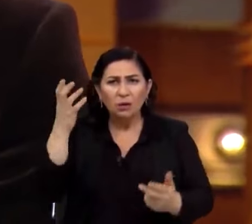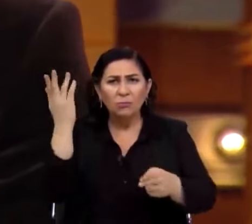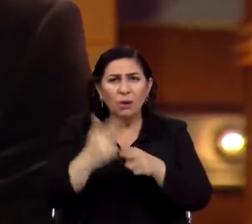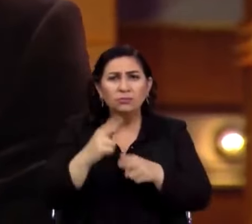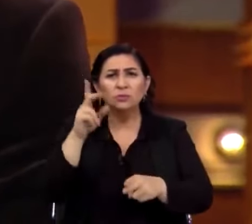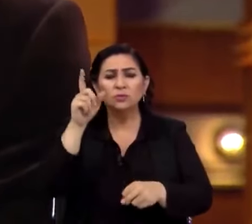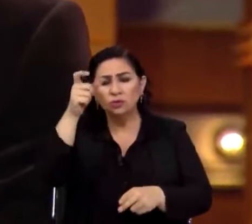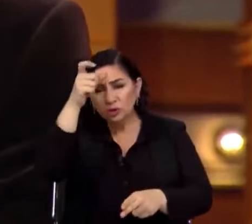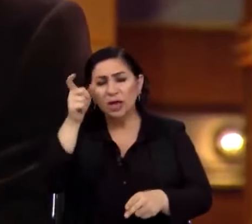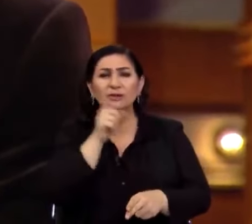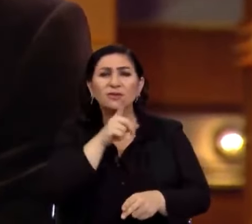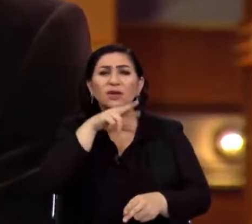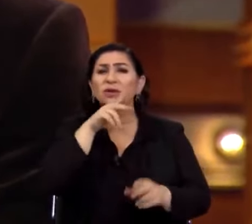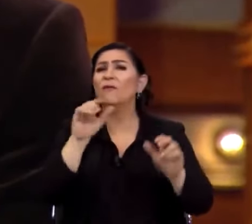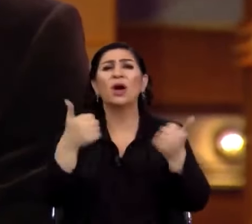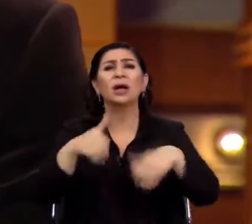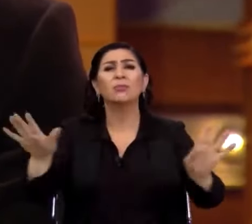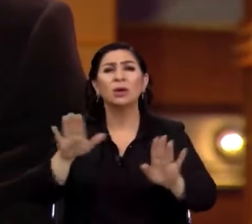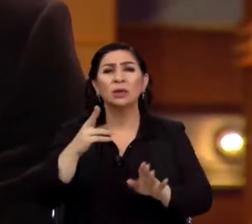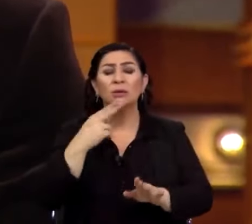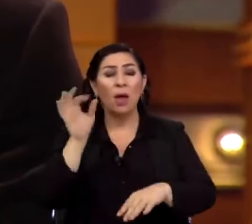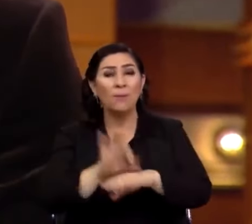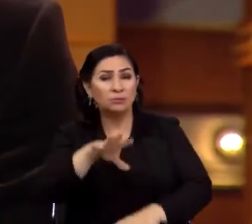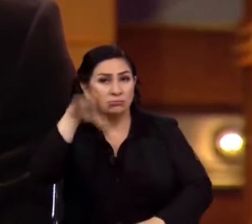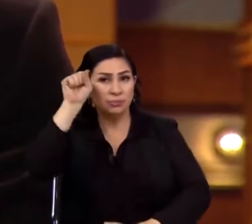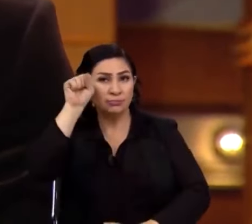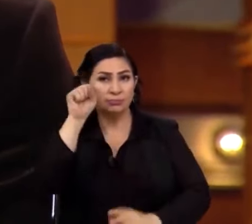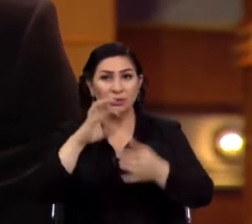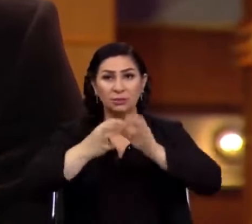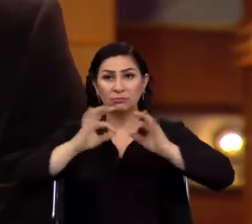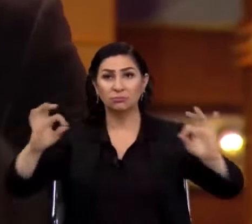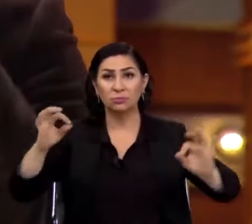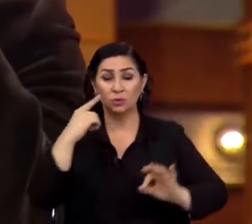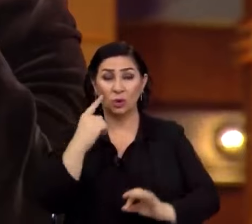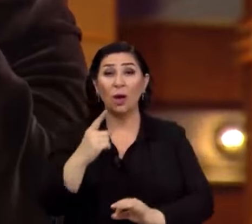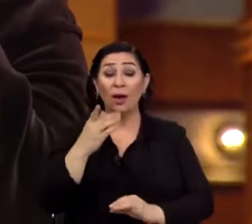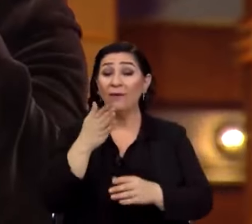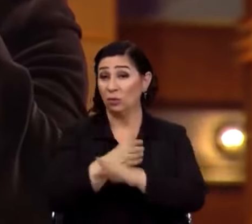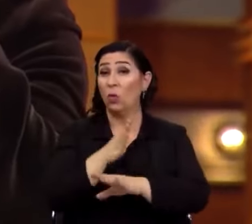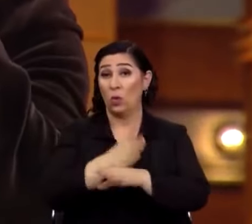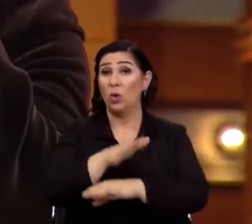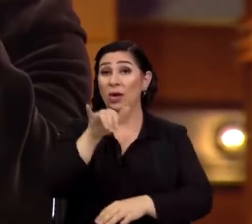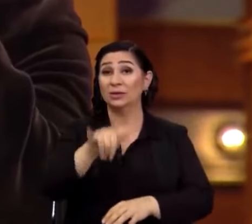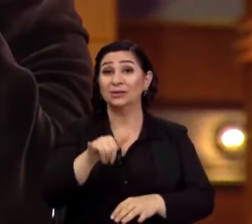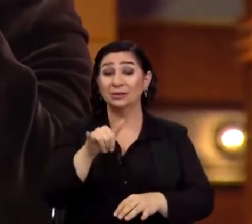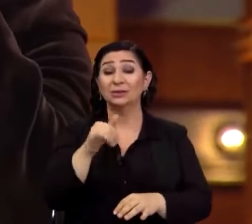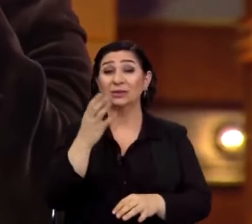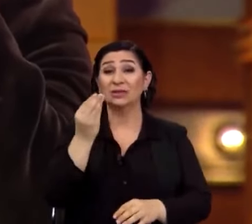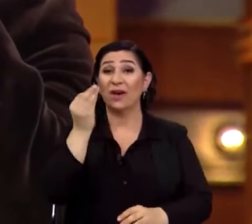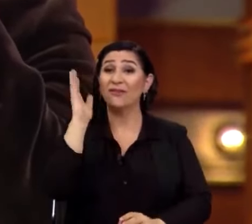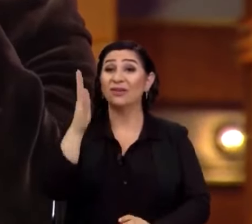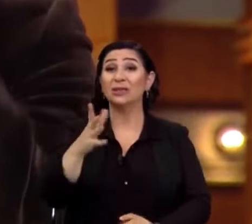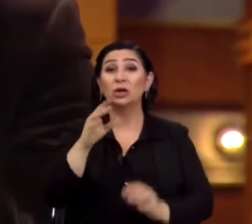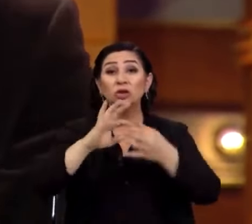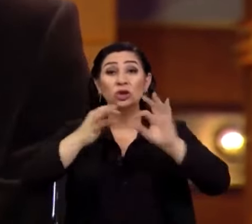Fransızca fark kadınlar çok duyarlar sözler konusunda Evet evet öyle bir istatistik var yani genellikle daha çok sözlere takılıyorlar